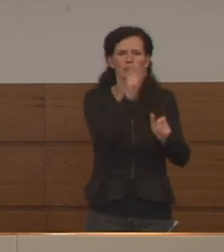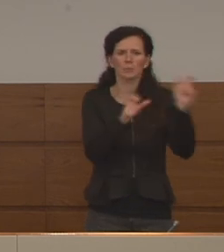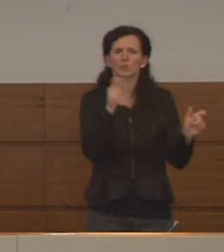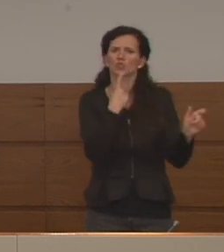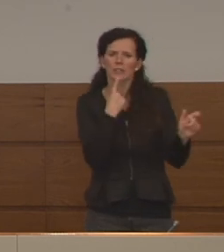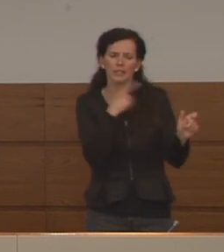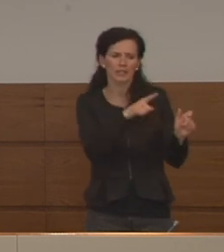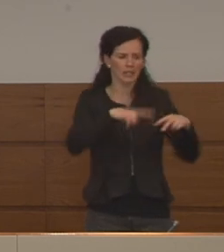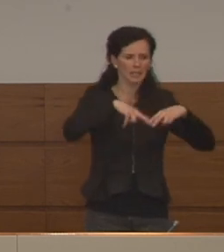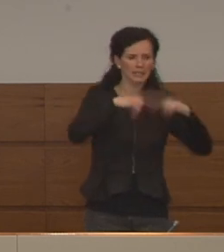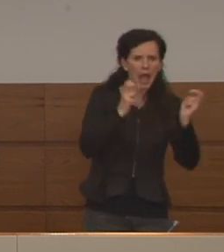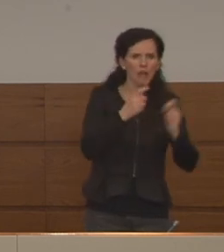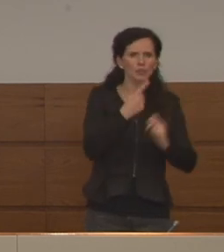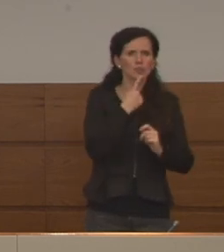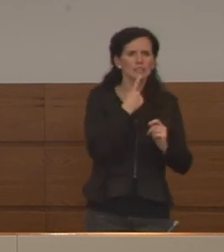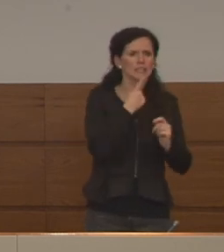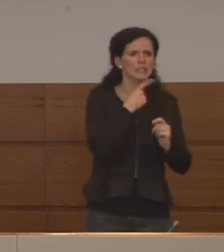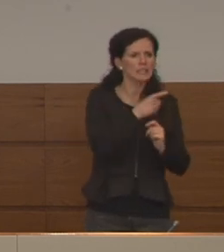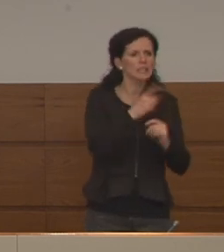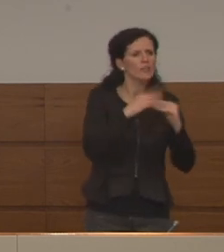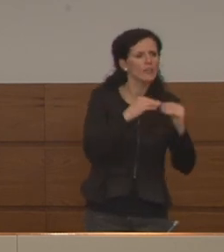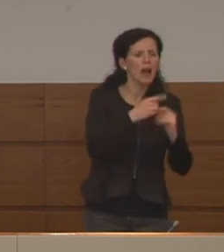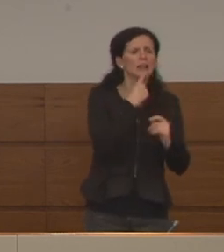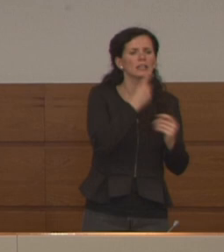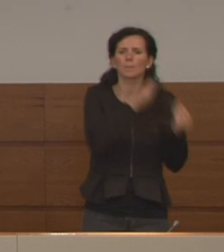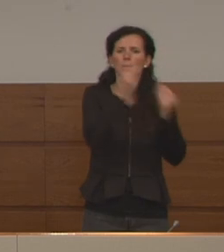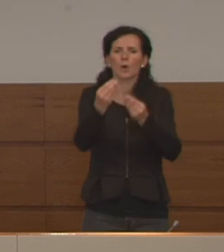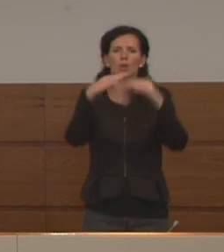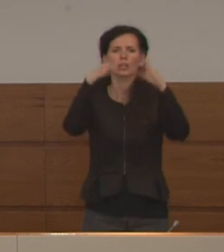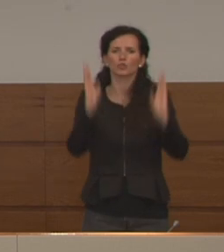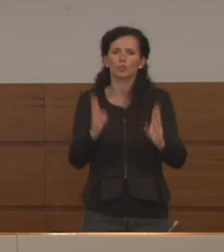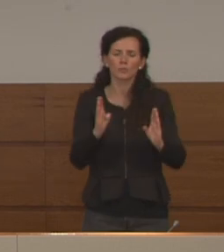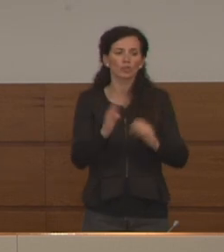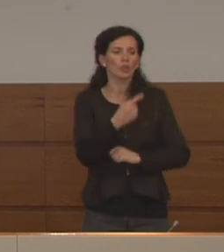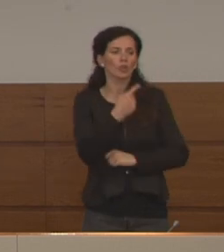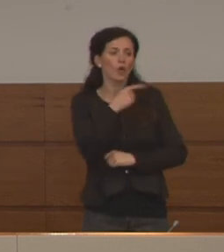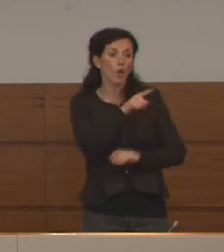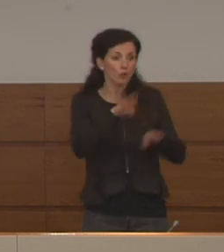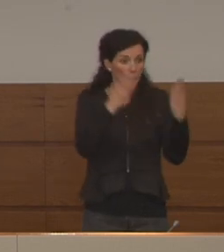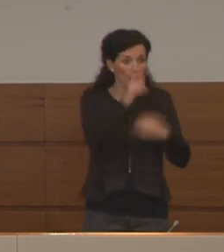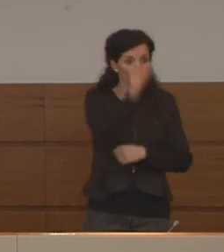a domicilio, che è in grado di isolare immediatamente i sospetti o coloro che